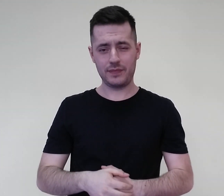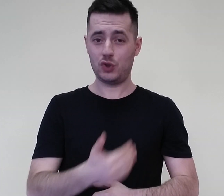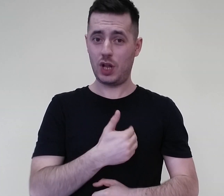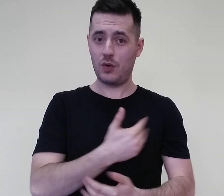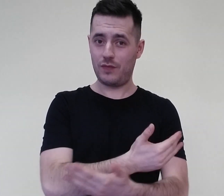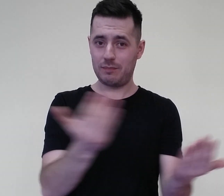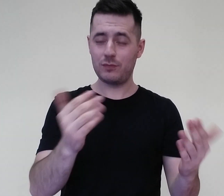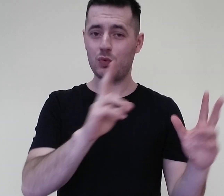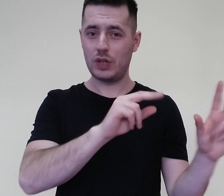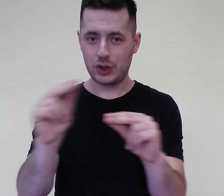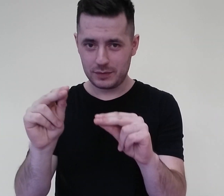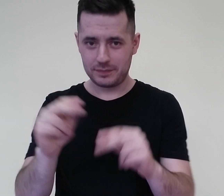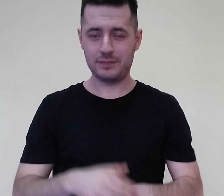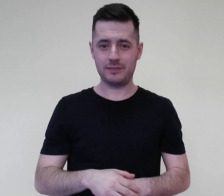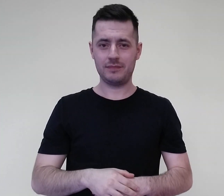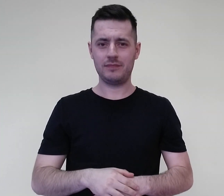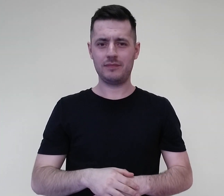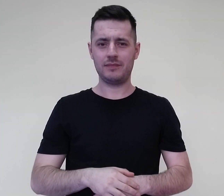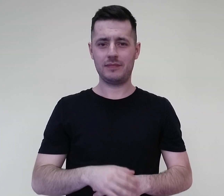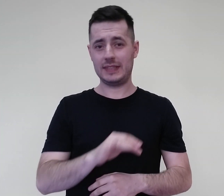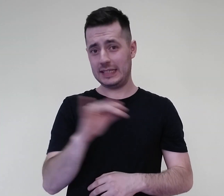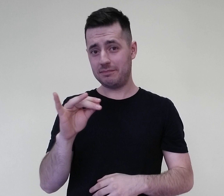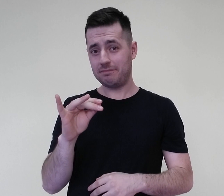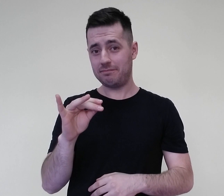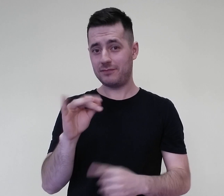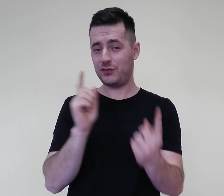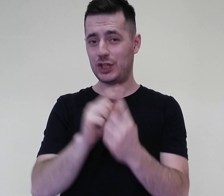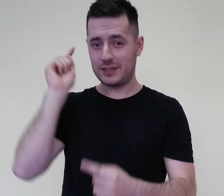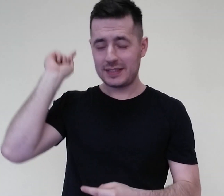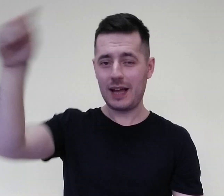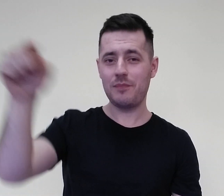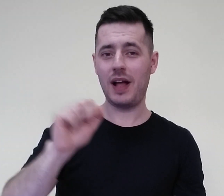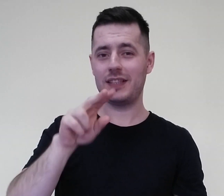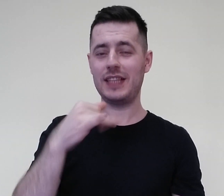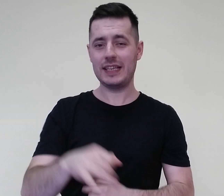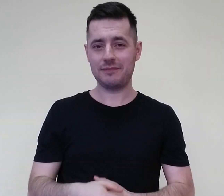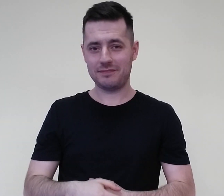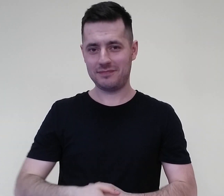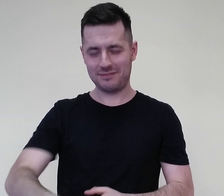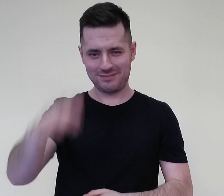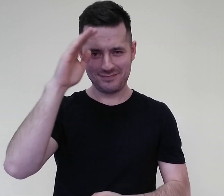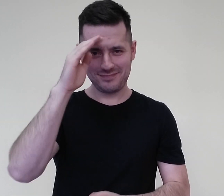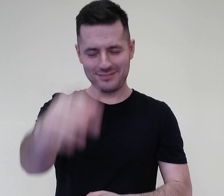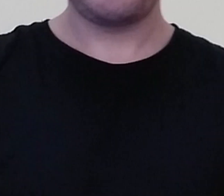Желаю вам удачи! И до встречи там, на Алтае!